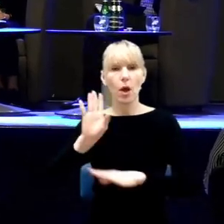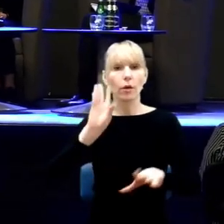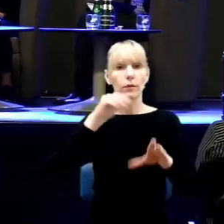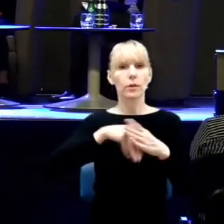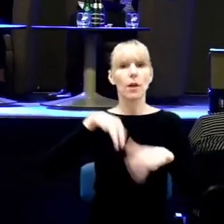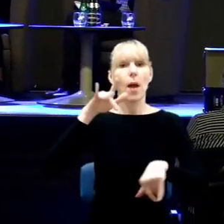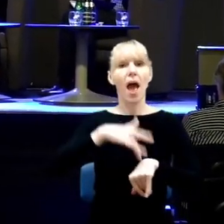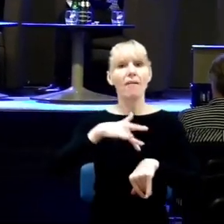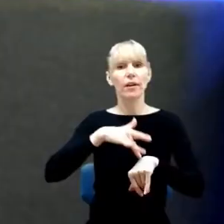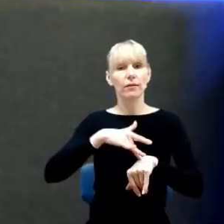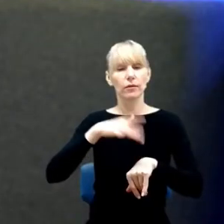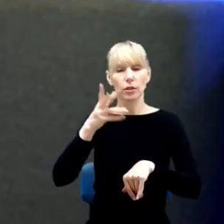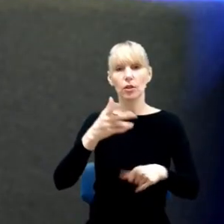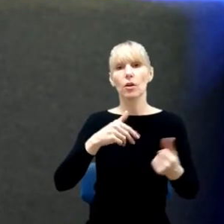Zielonej Transformacji,